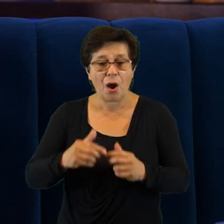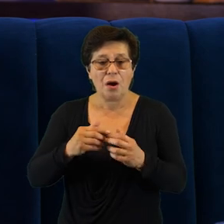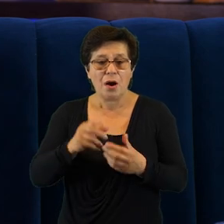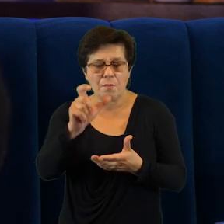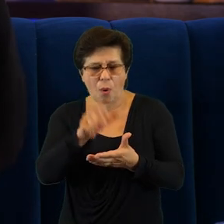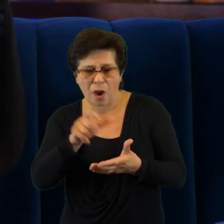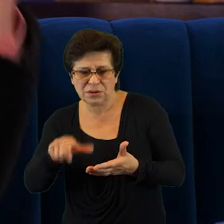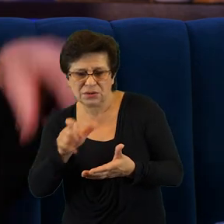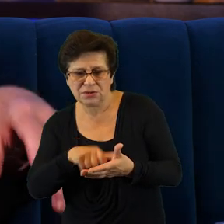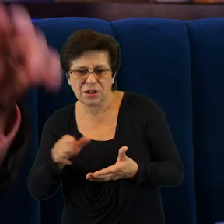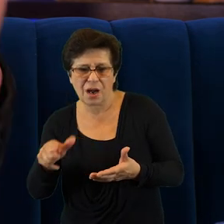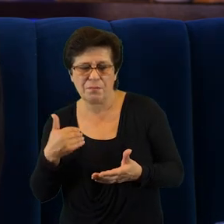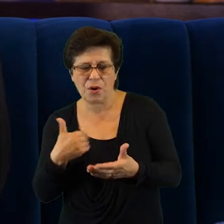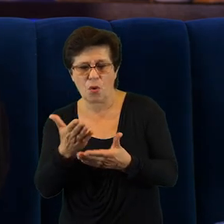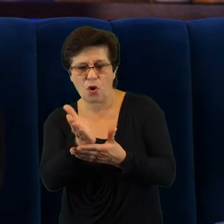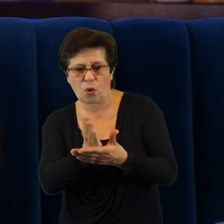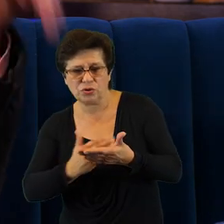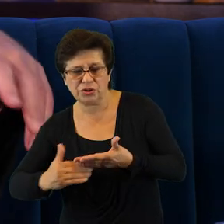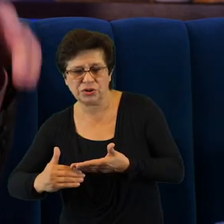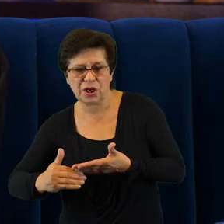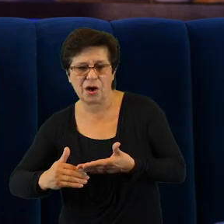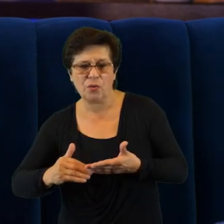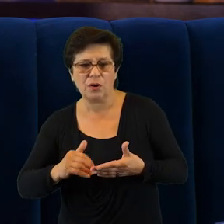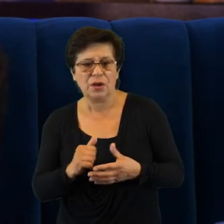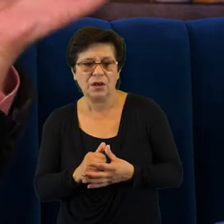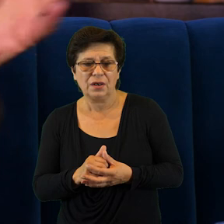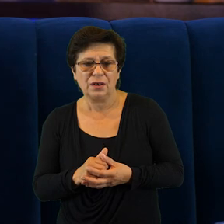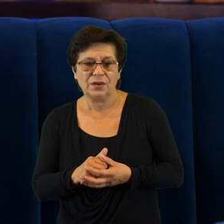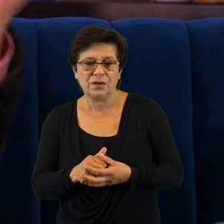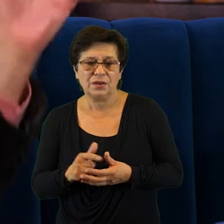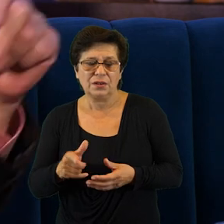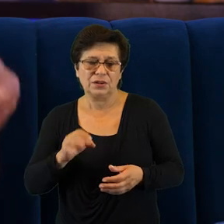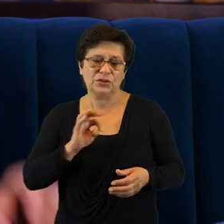I tam po rozdziale, gdzie postponuje takich swoich różnych,